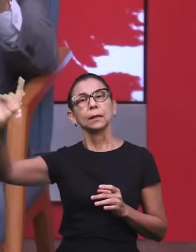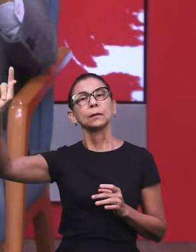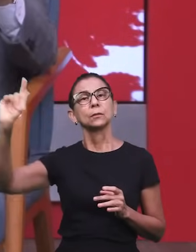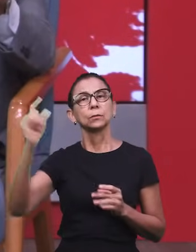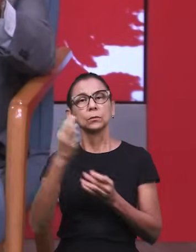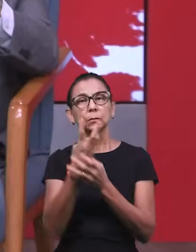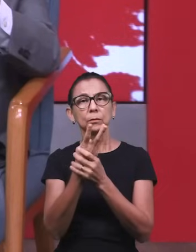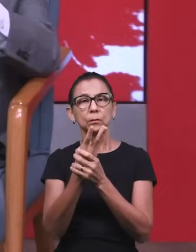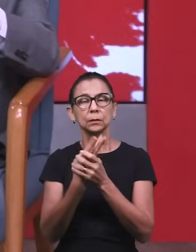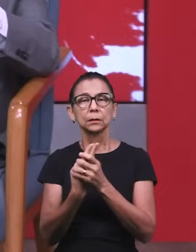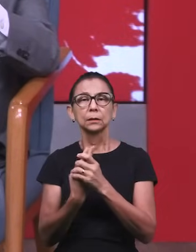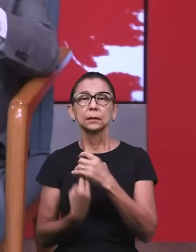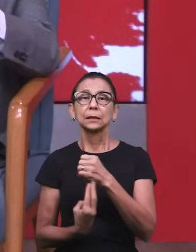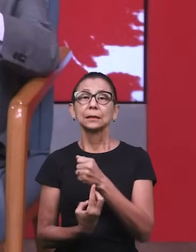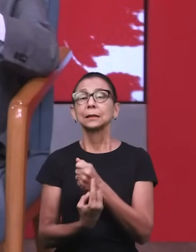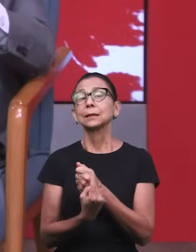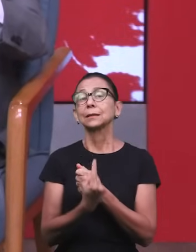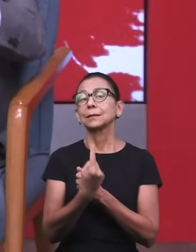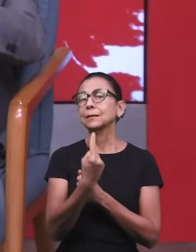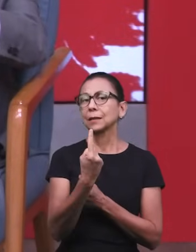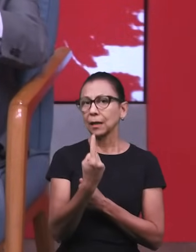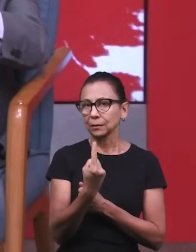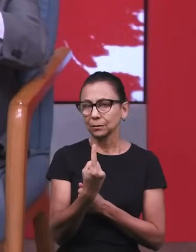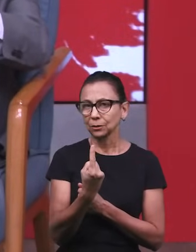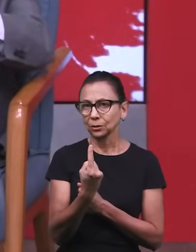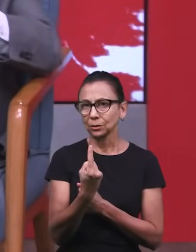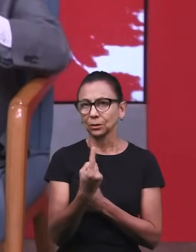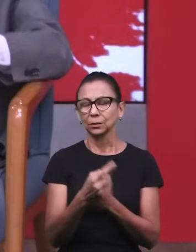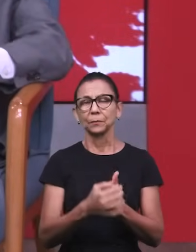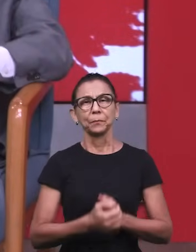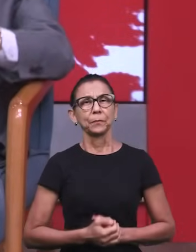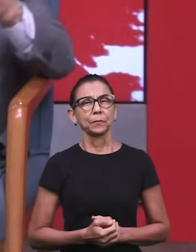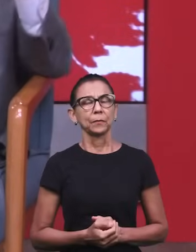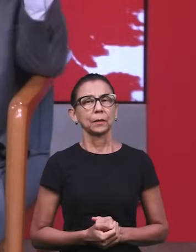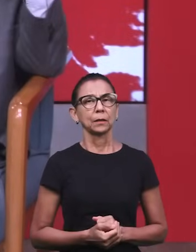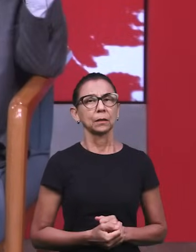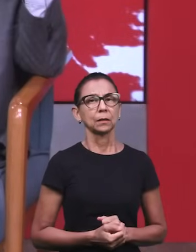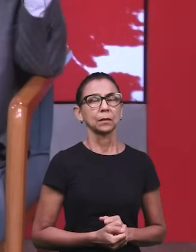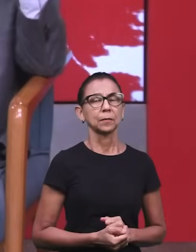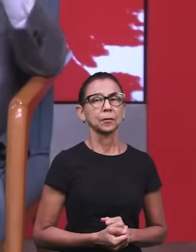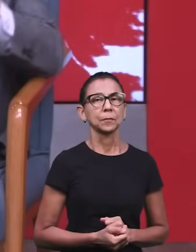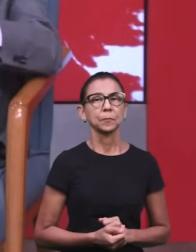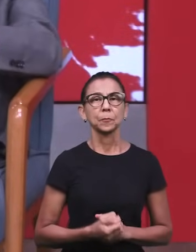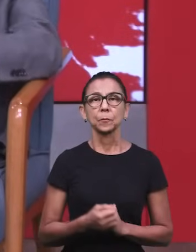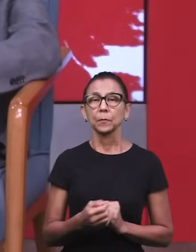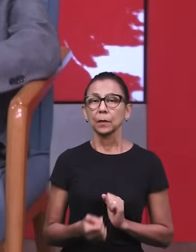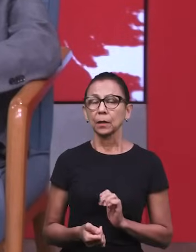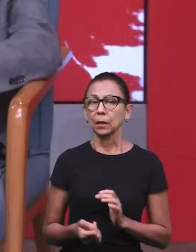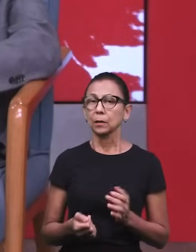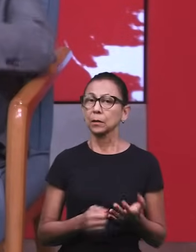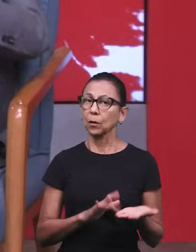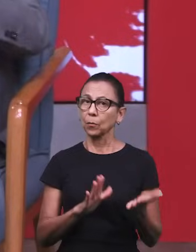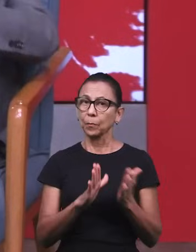dentro da cidade dentro da Trindade por isso a palavra eu disse anteriormente a Bíblia tá